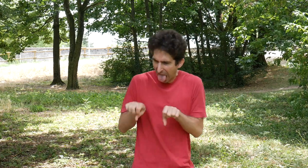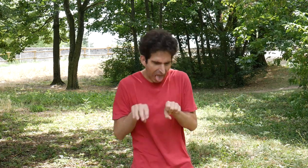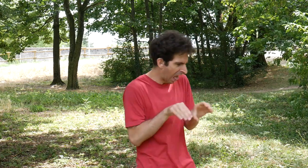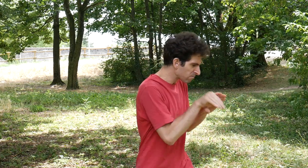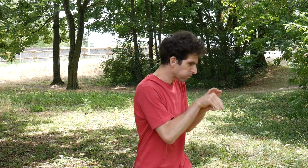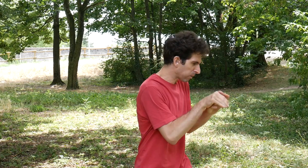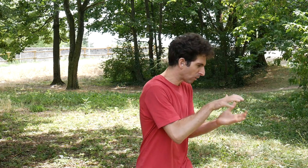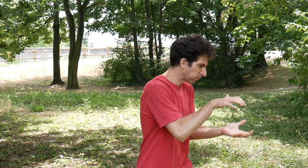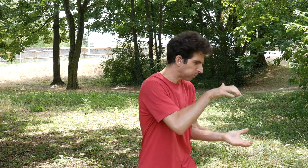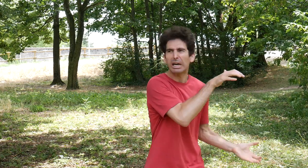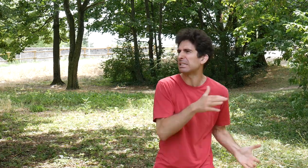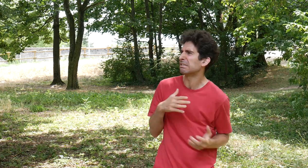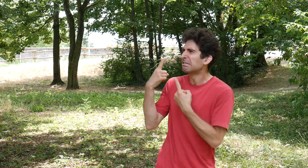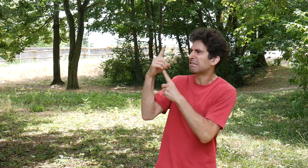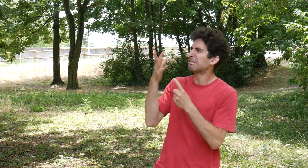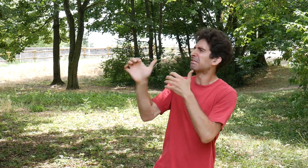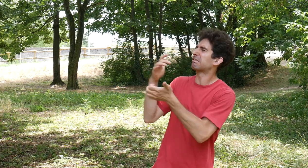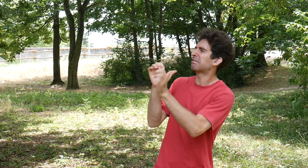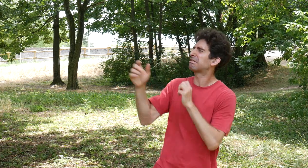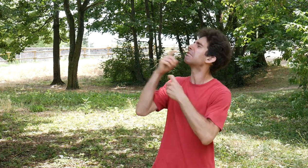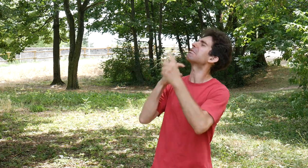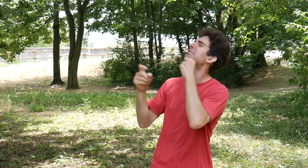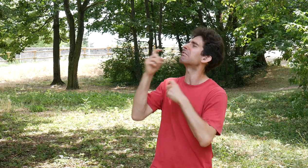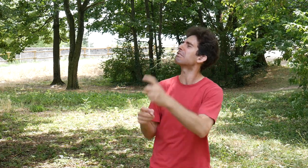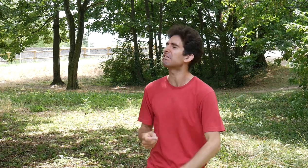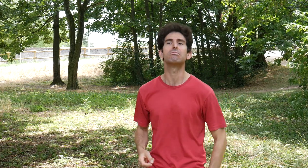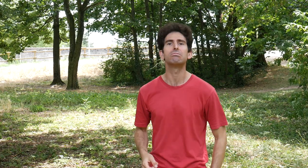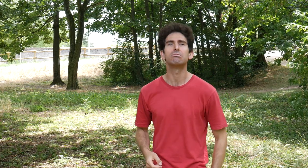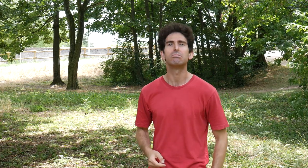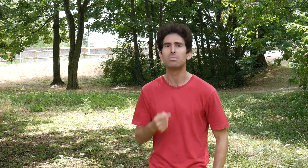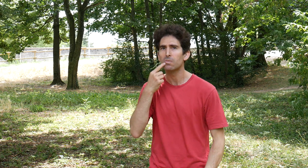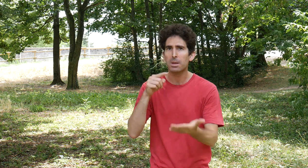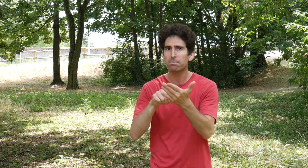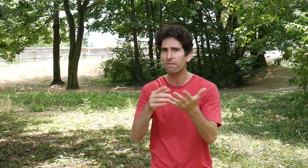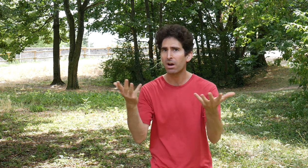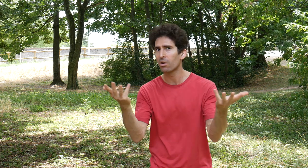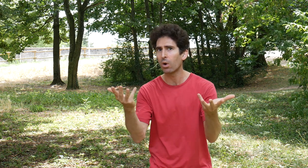le stockent et se défendent de manière agressive. Tu préfères quoi ?